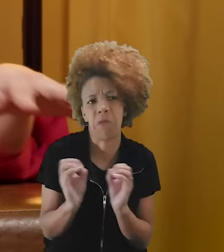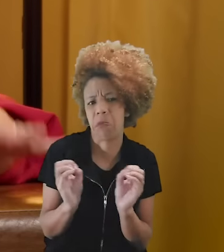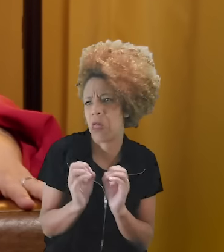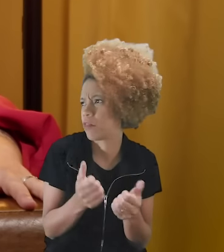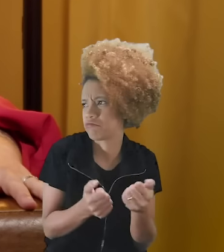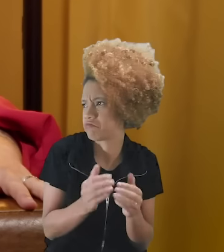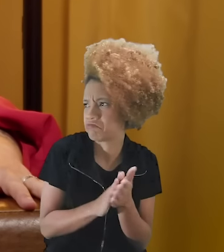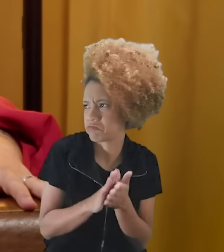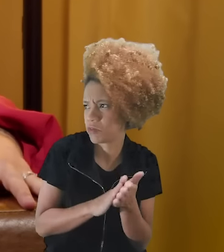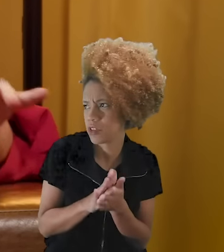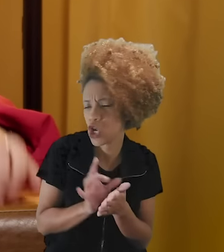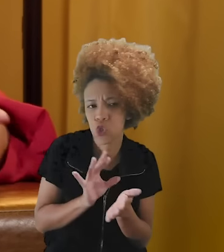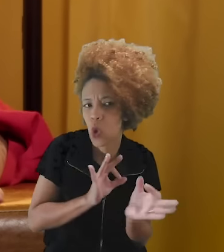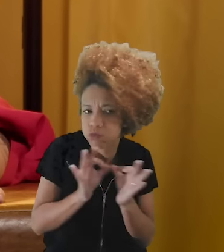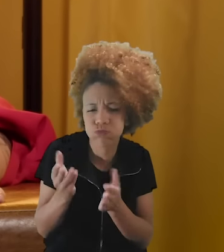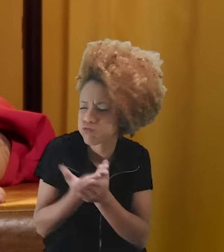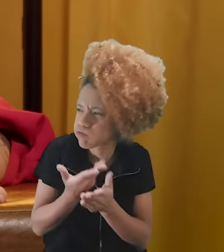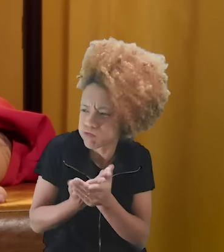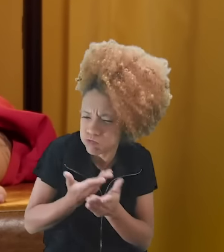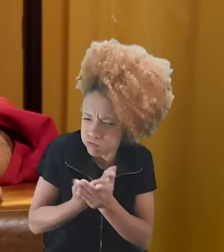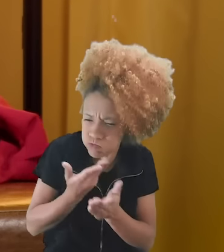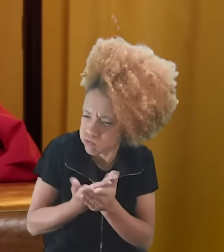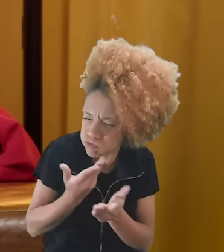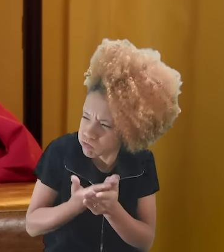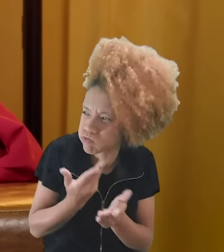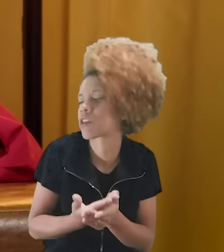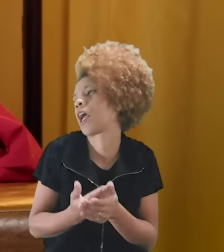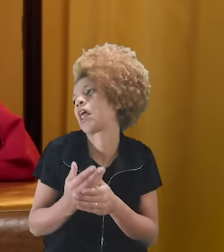partida de valorent foi puro estudo estudei estudei estudei muito acho que ninguém sabe